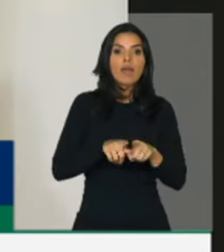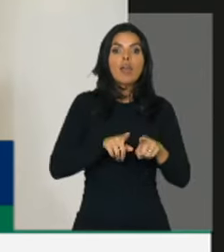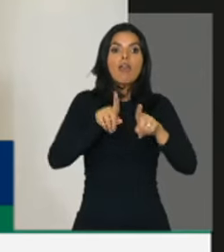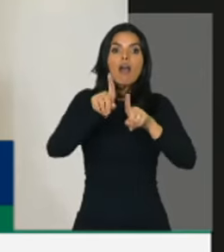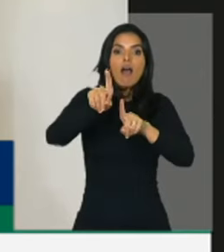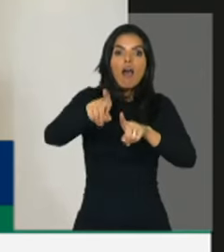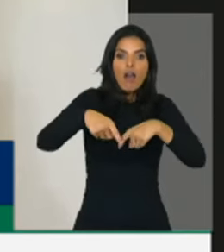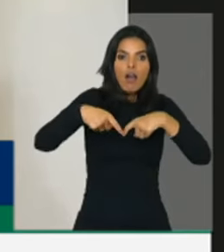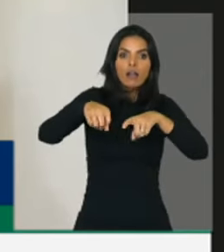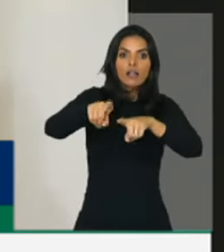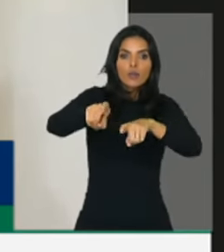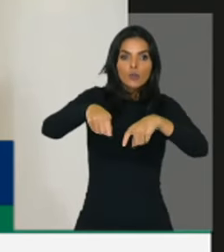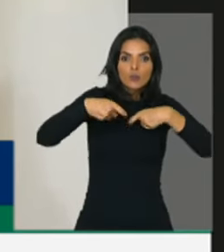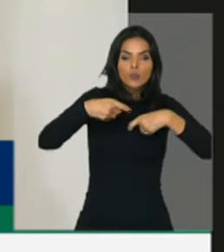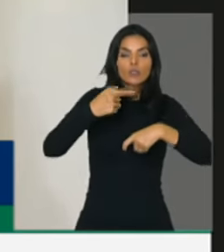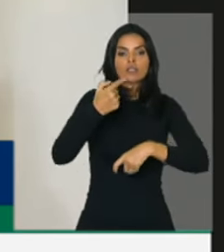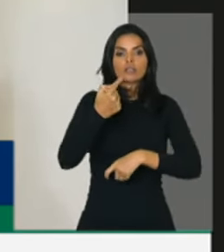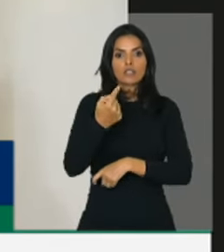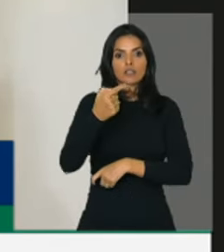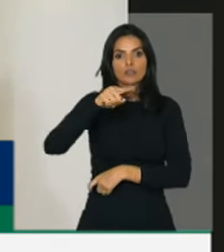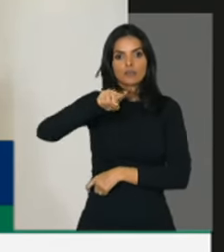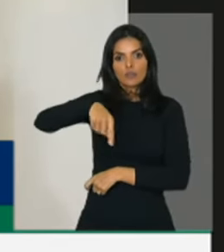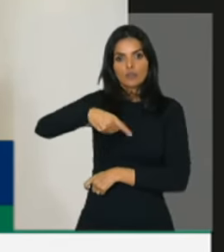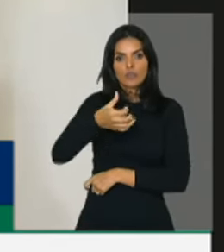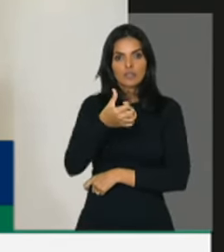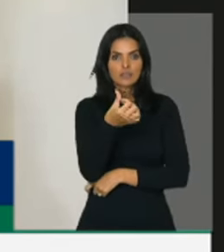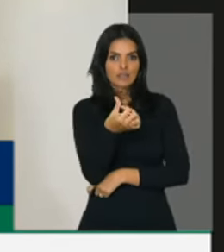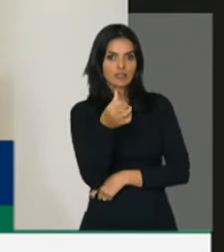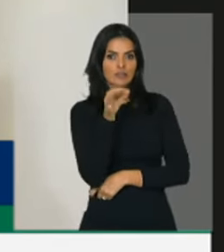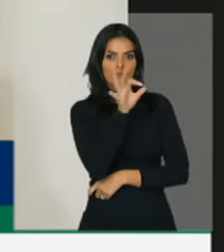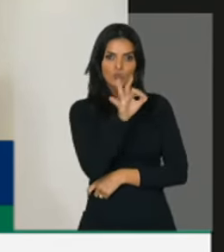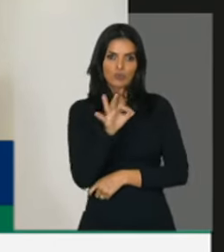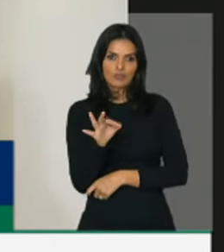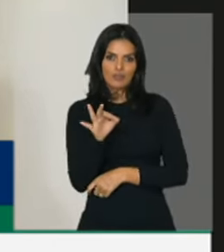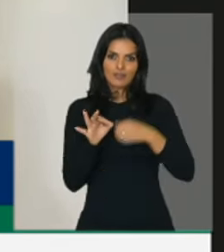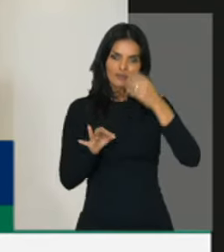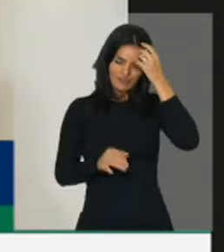RIO. E FAZ A AGRICULTURA EM 7,6% DAS TERRAS. A DINAMARCA